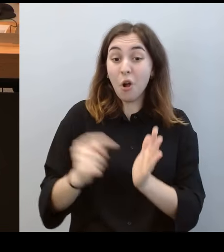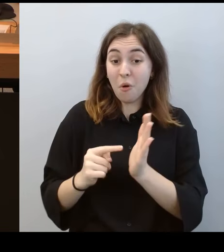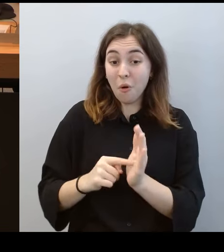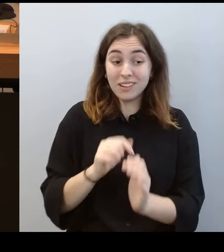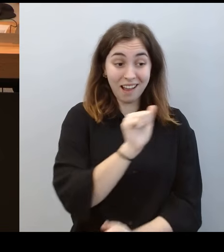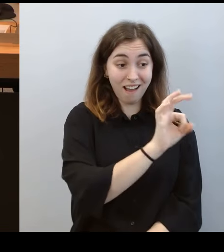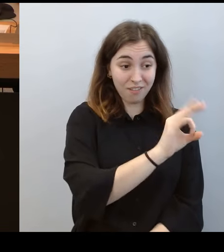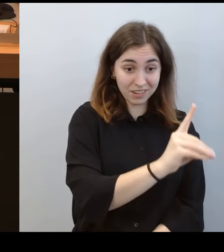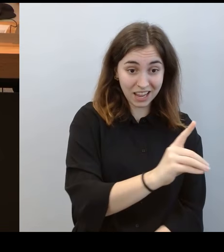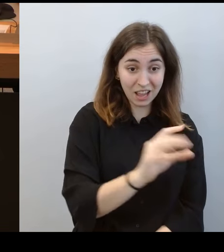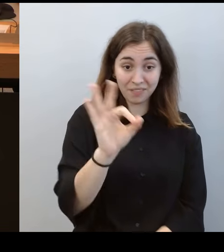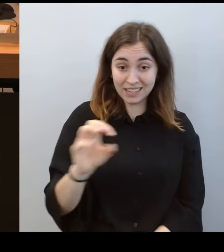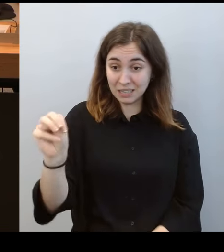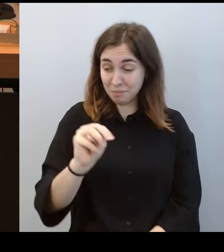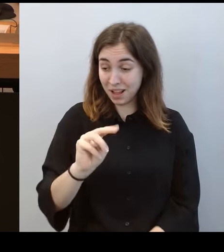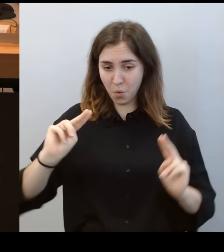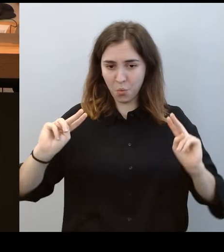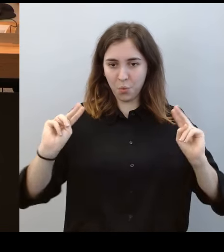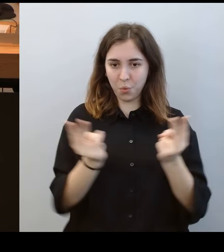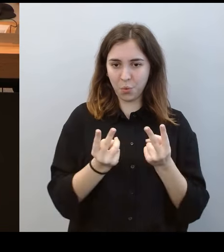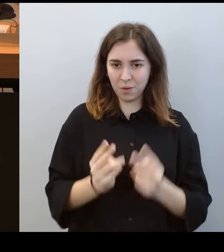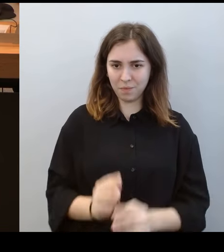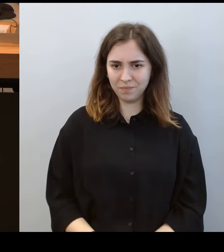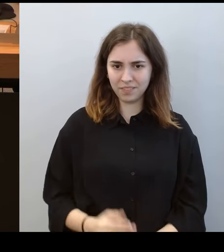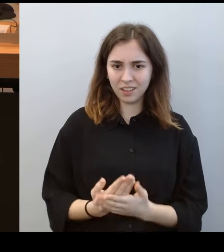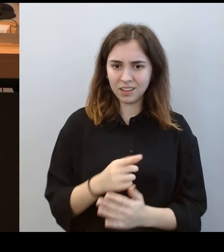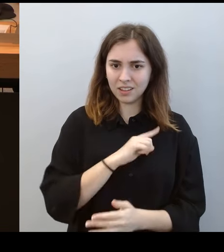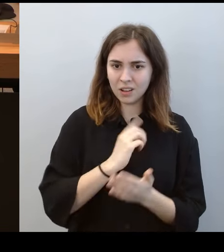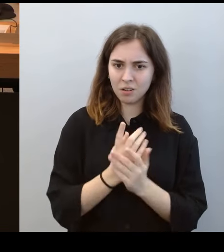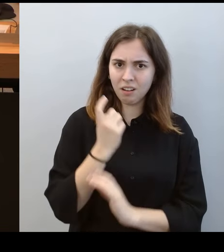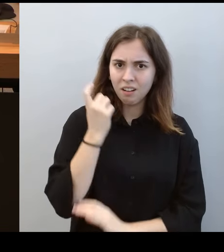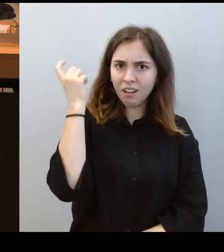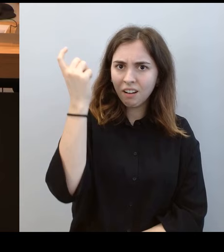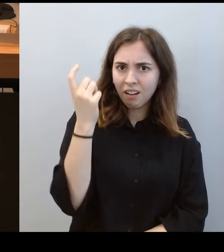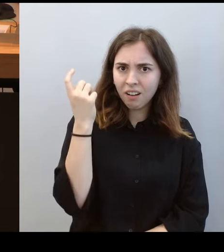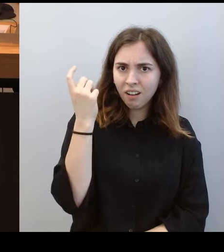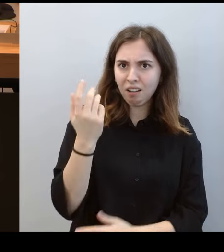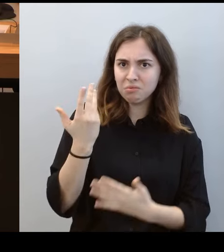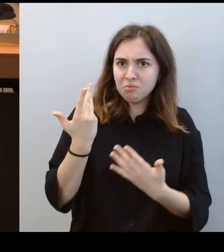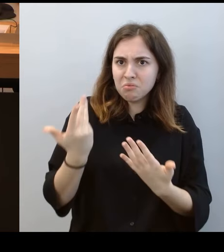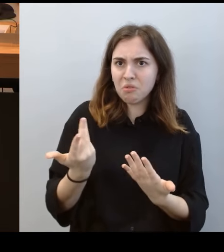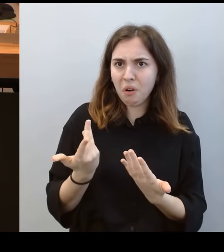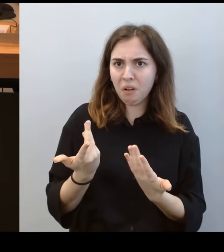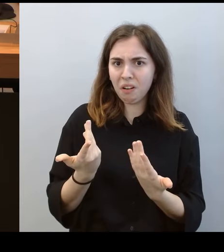echt, was ist das für eine Rückgratlosigkeit, zu versuchen, aus dieser schrecklichen Situation in Gaza auch noch